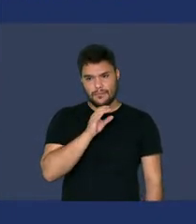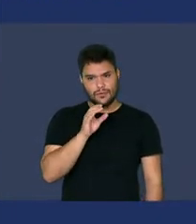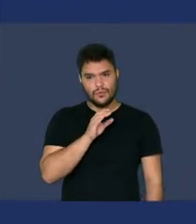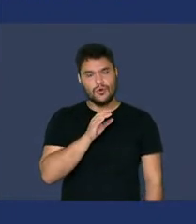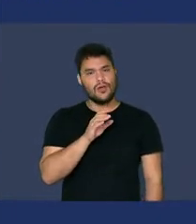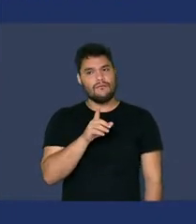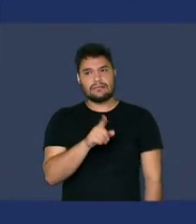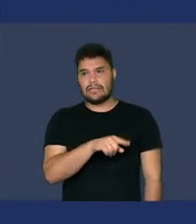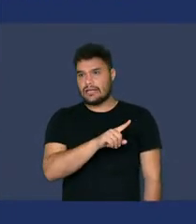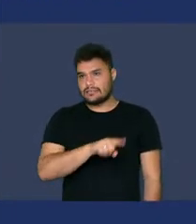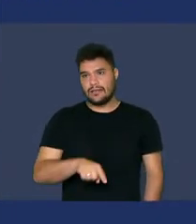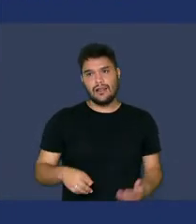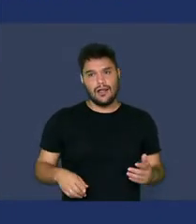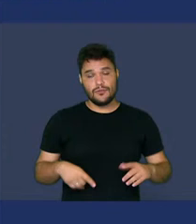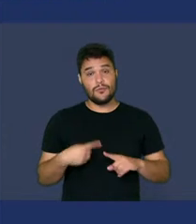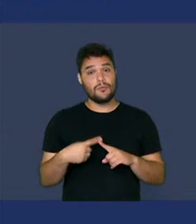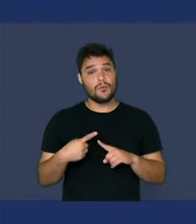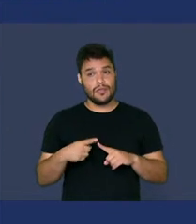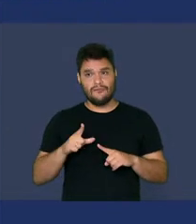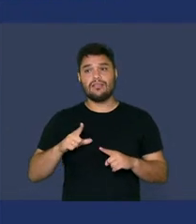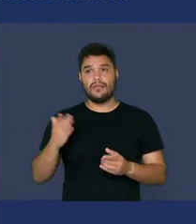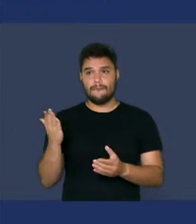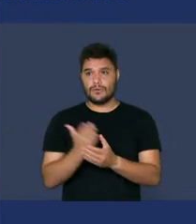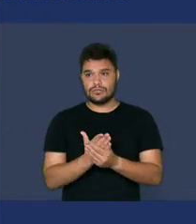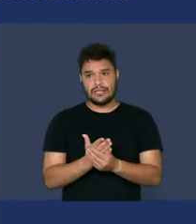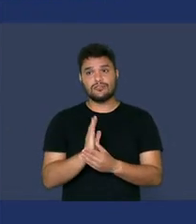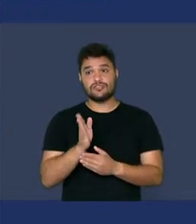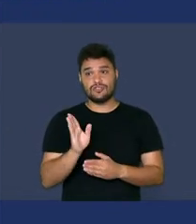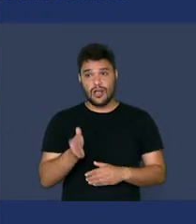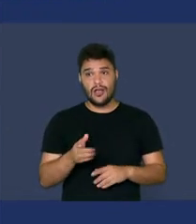ISENÇÃO CONFERIDA POR ESSE PARLAMENTO VAI SER RAPIDAMENTE CASSADA ATRAVÀS DE UMA AÇÃO